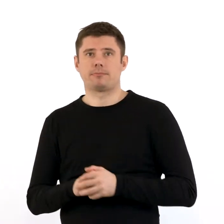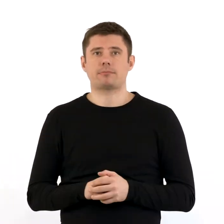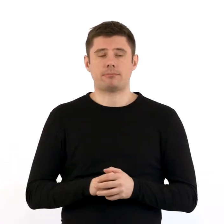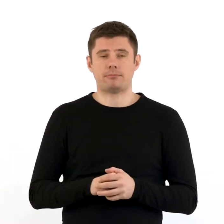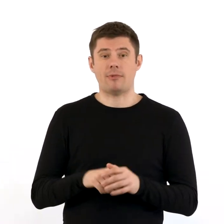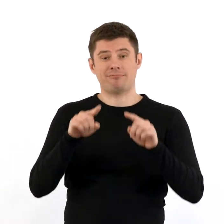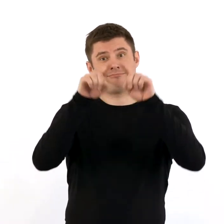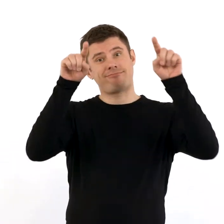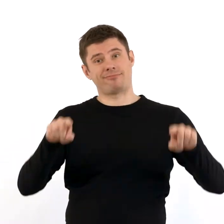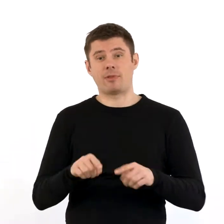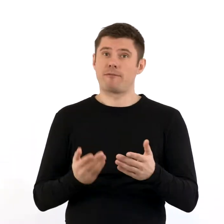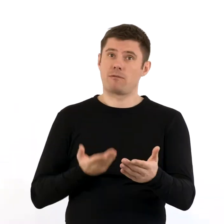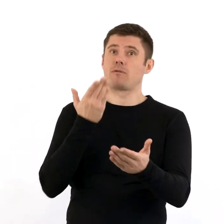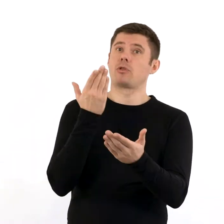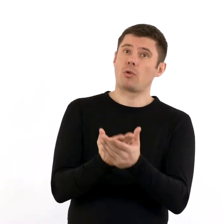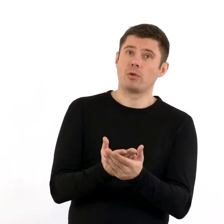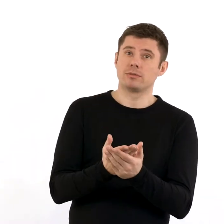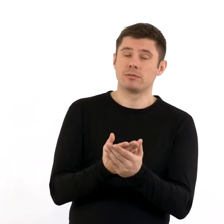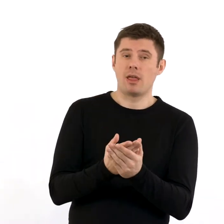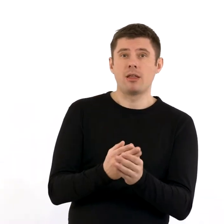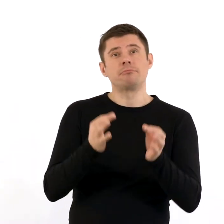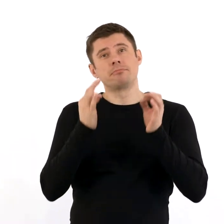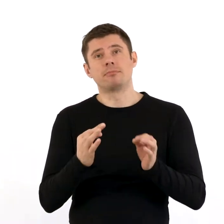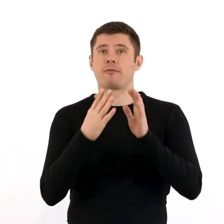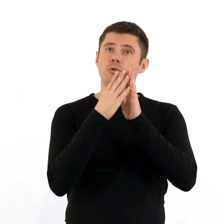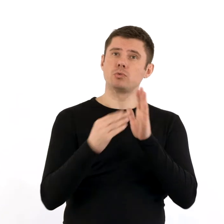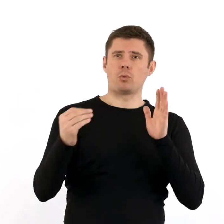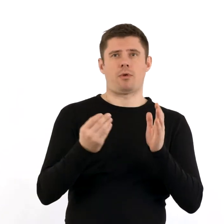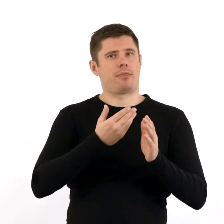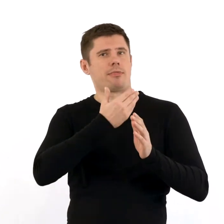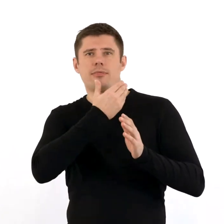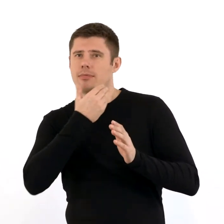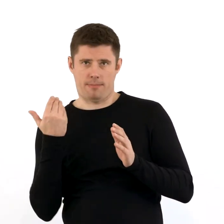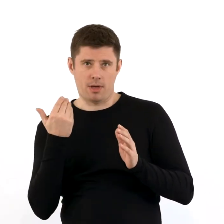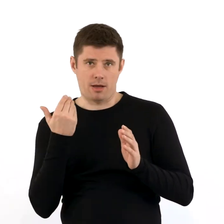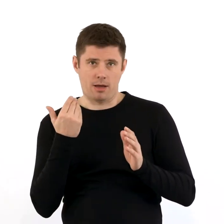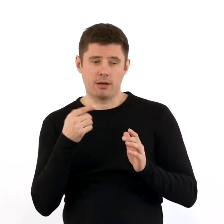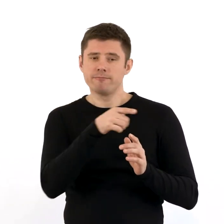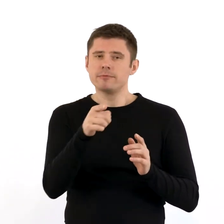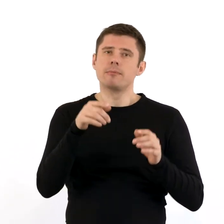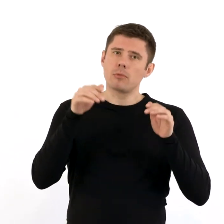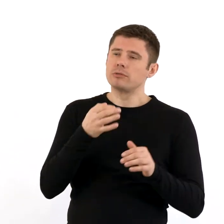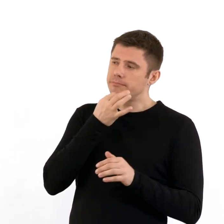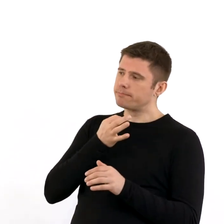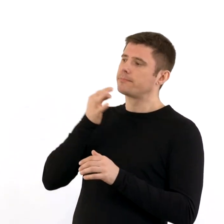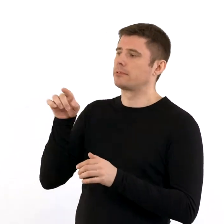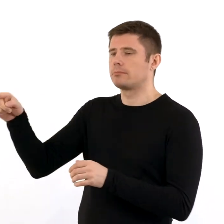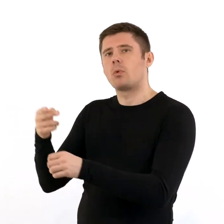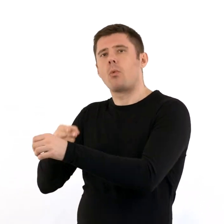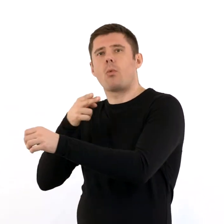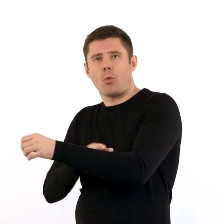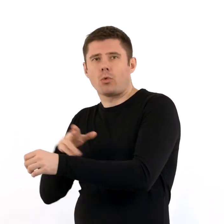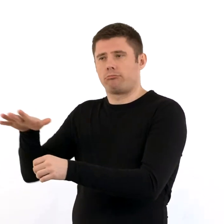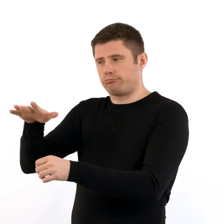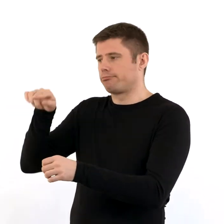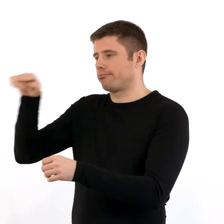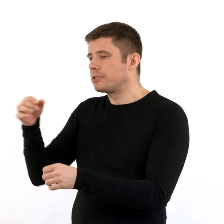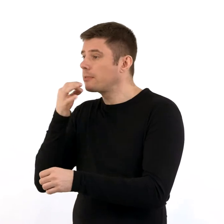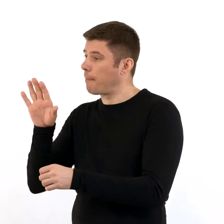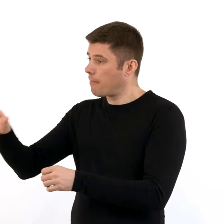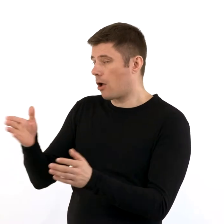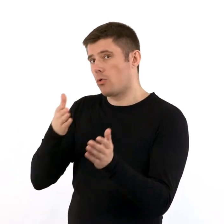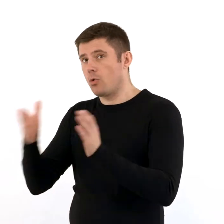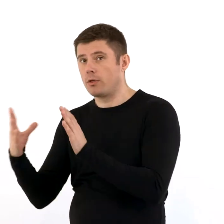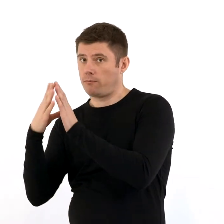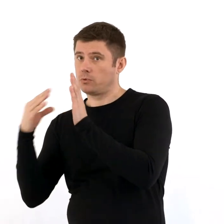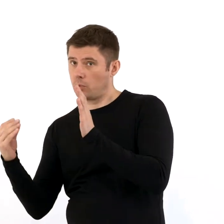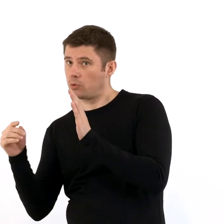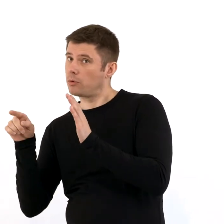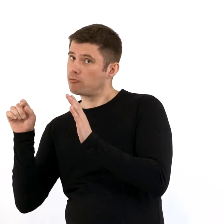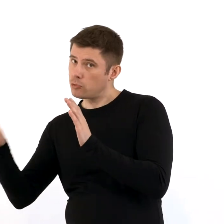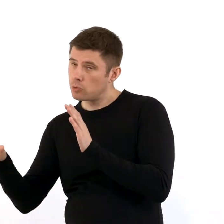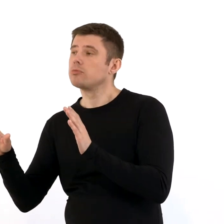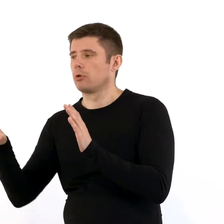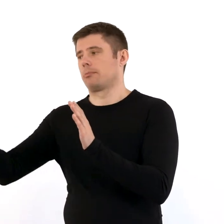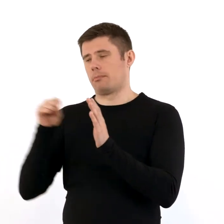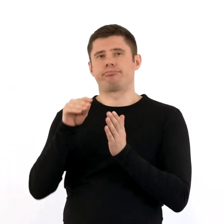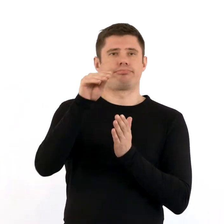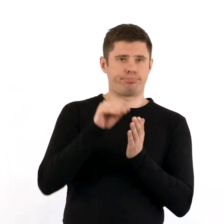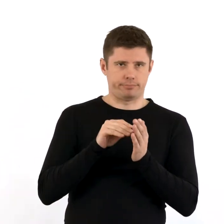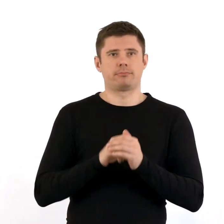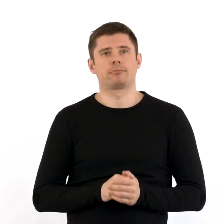nie ma obowiązującego wzoru, we właściwym urzędzie można się dowiedzieć, czy istnieje taki wzór dla lokalnych stowarzyszeń;